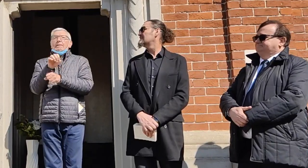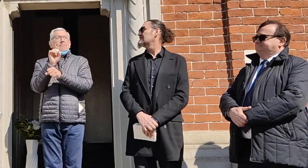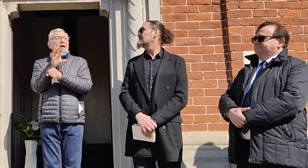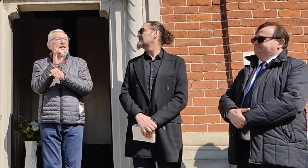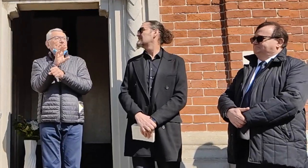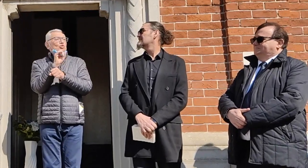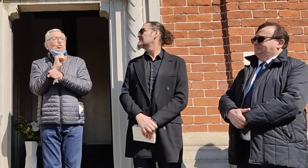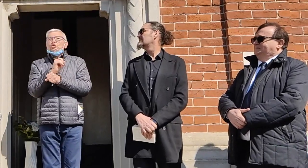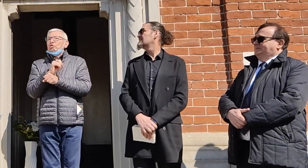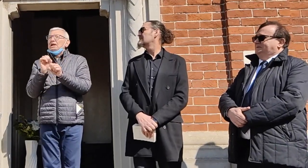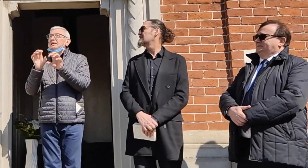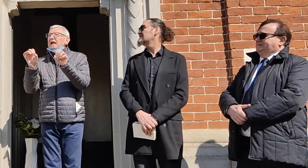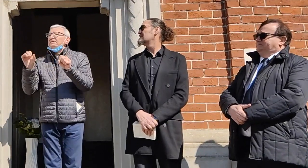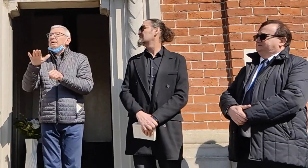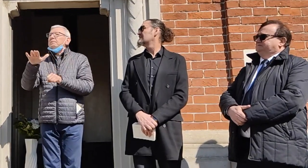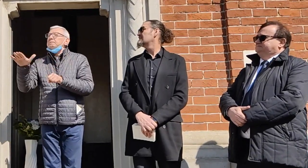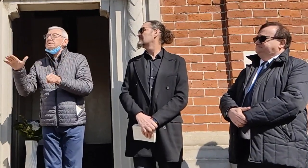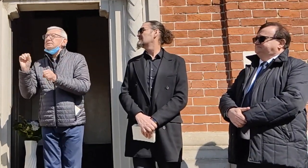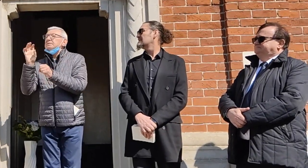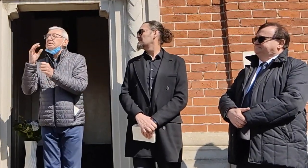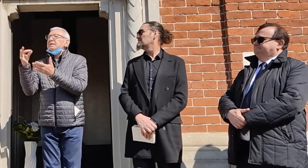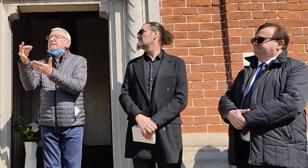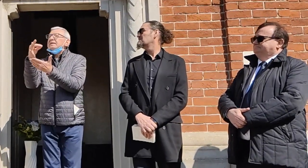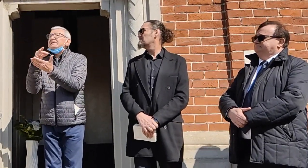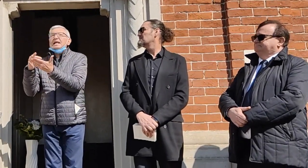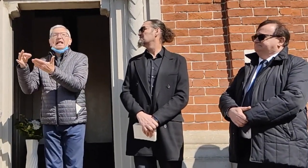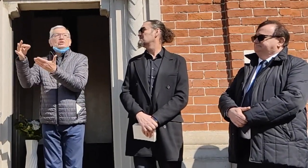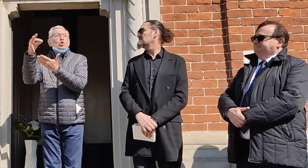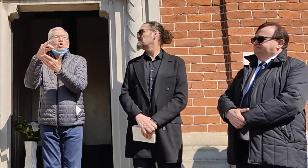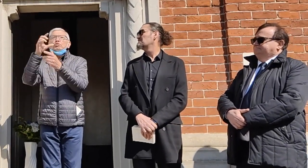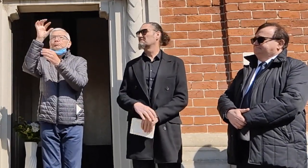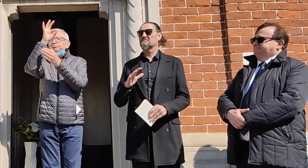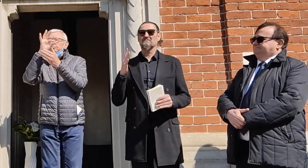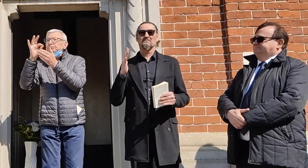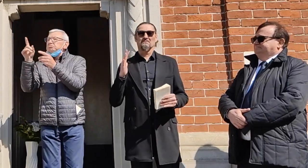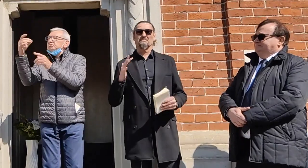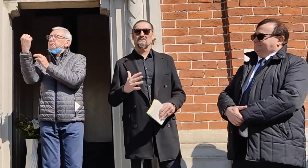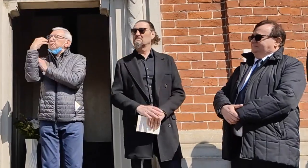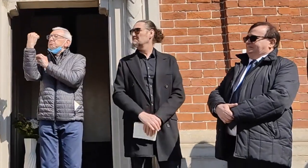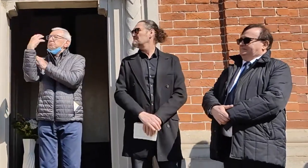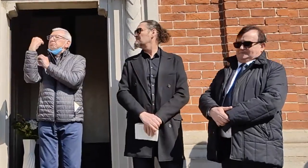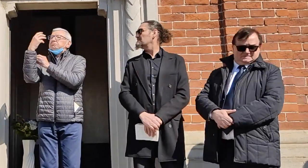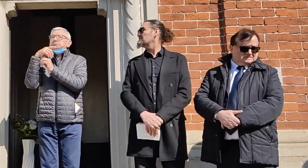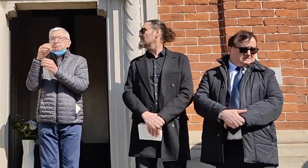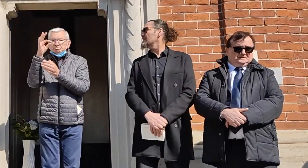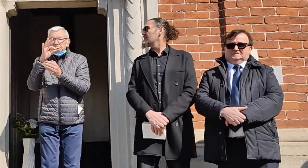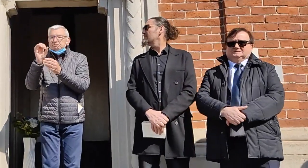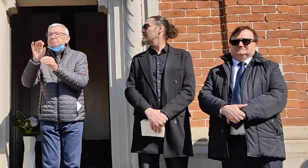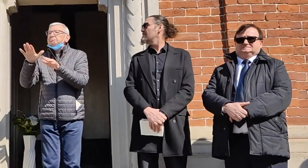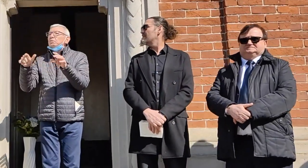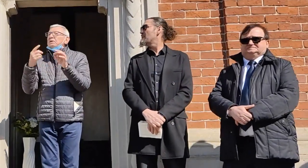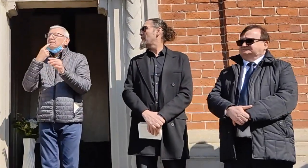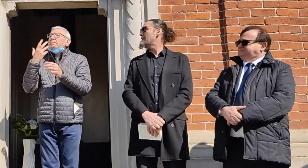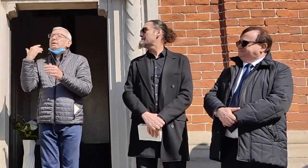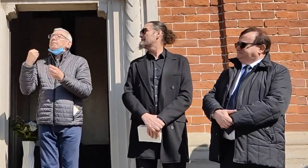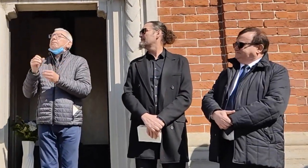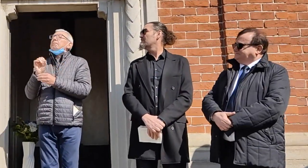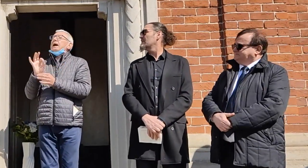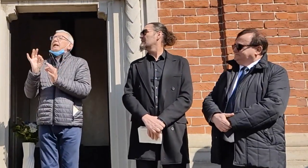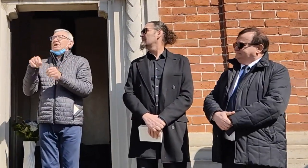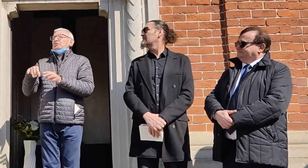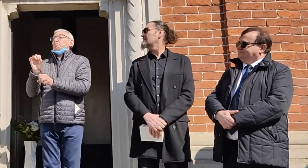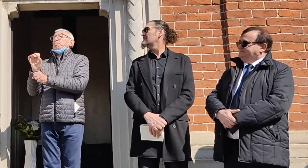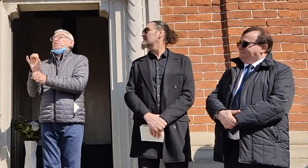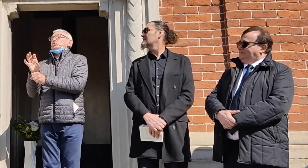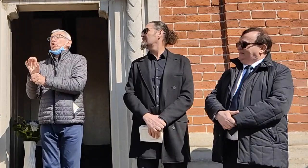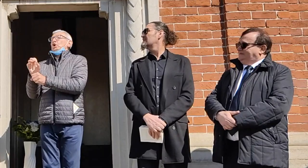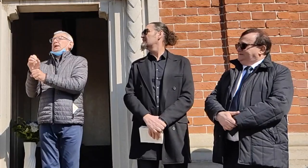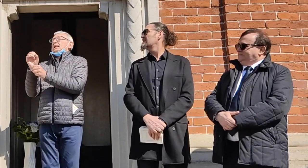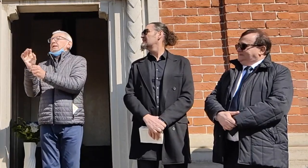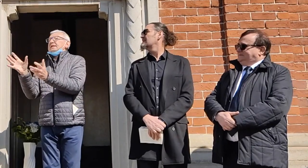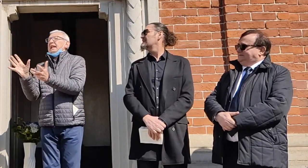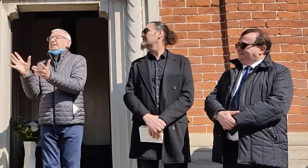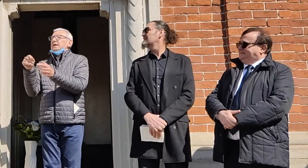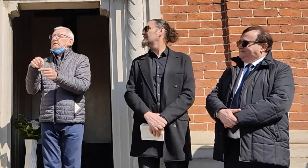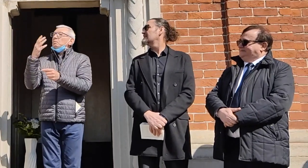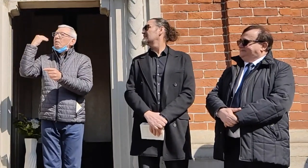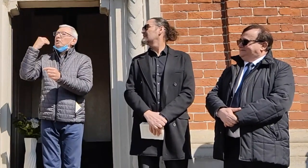Mi ricordo quando teneva le sue lezioni di disegno a tutti i bambini. Era quello che adesso chiameremmo “professore”, un tempo si diceva precettore.